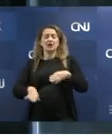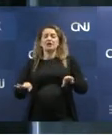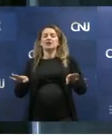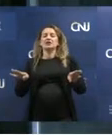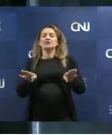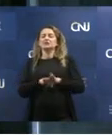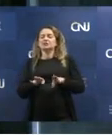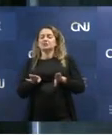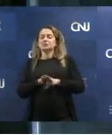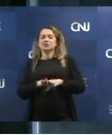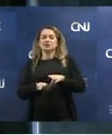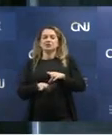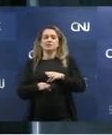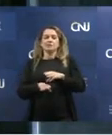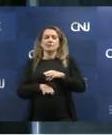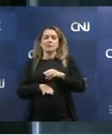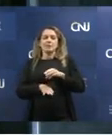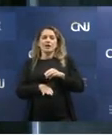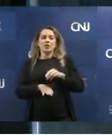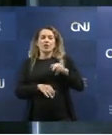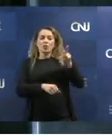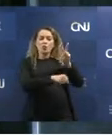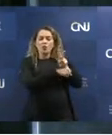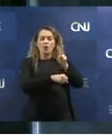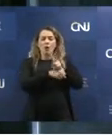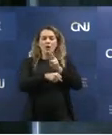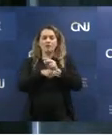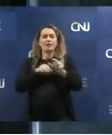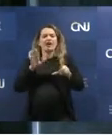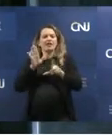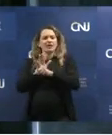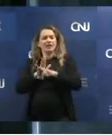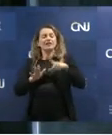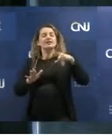Então, houve um erro sistêmico. Acho que vale inclusive nesse nesse processo.